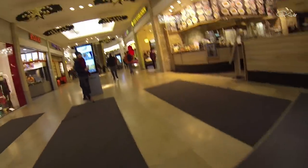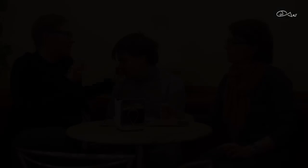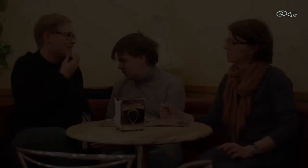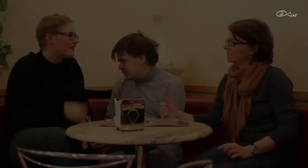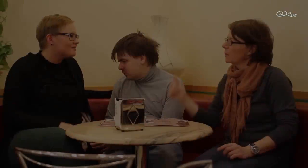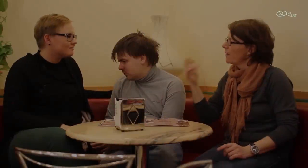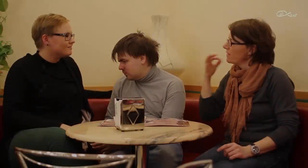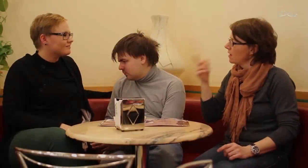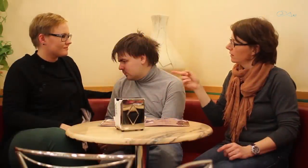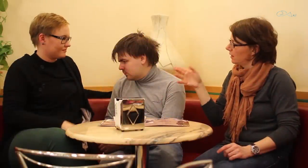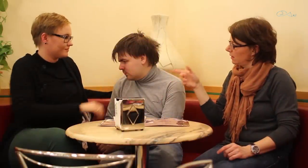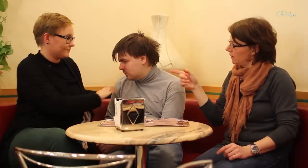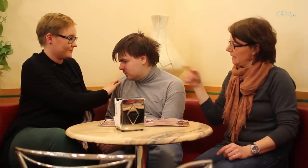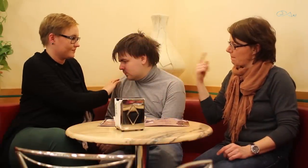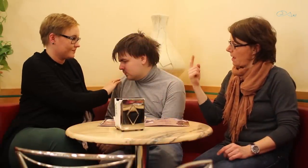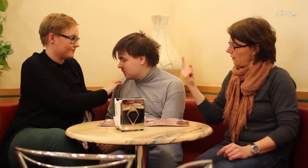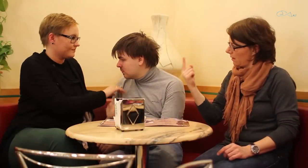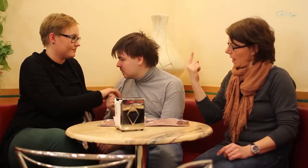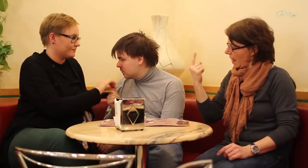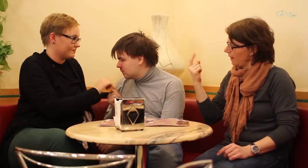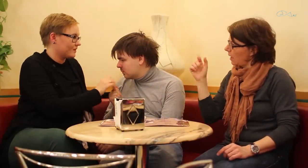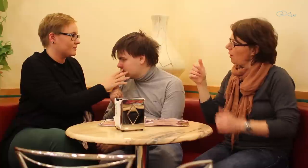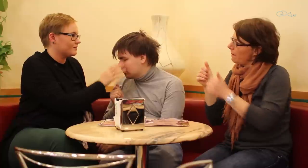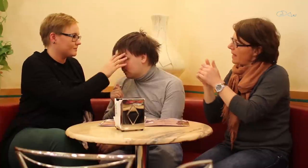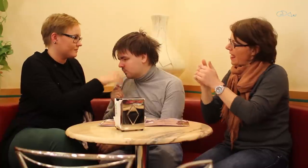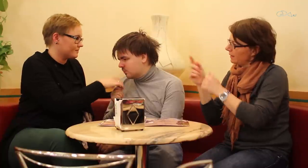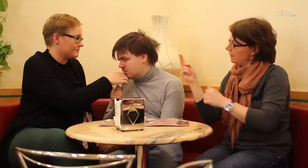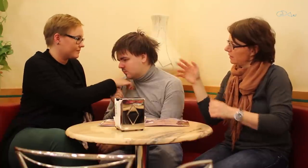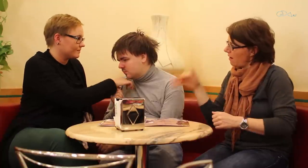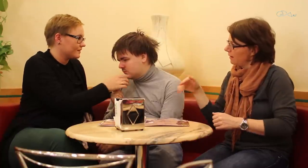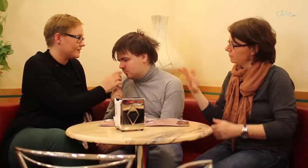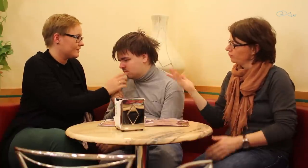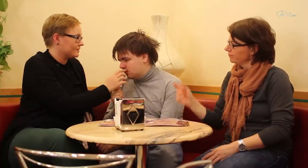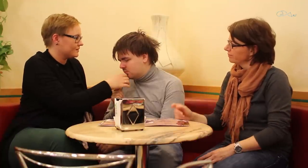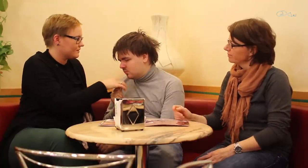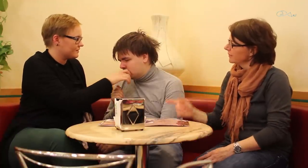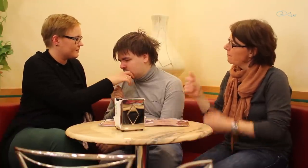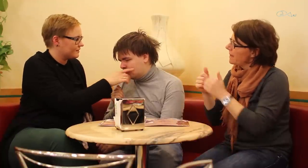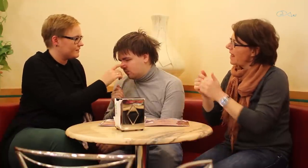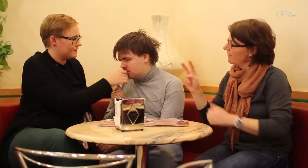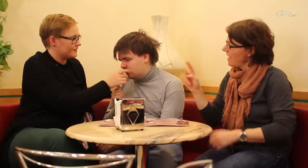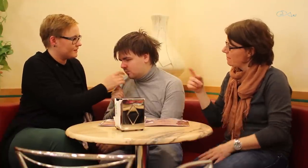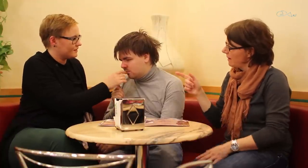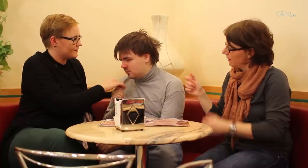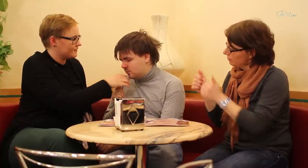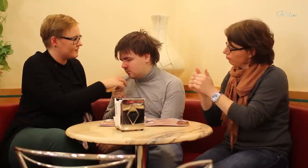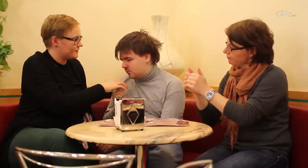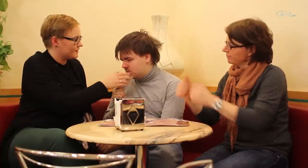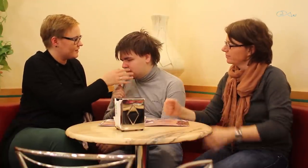(Geschirr klappert, Menschen reden) Bist Du immer alleine oder hast Du auch eine Begleitung? Und wer begleitet dich dann?